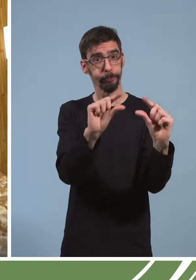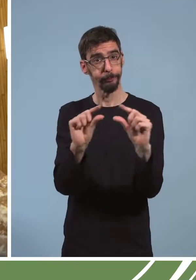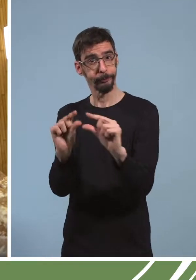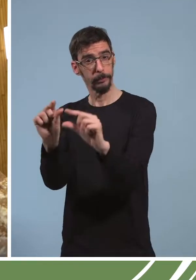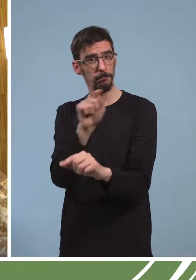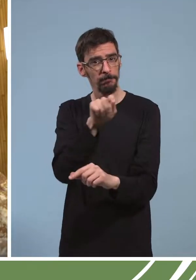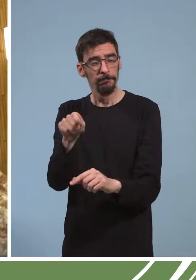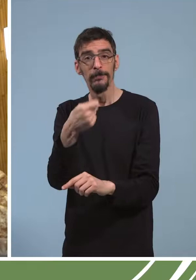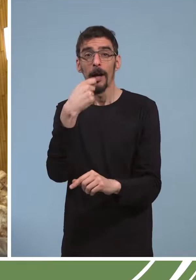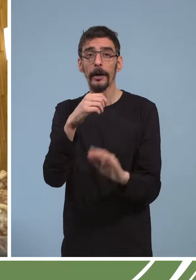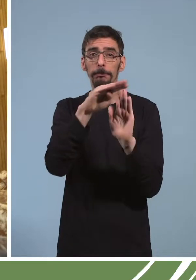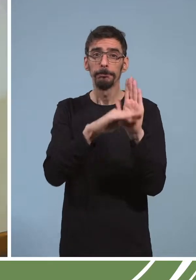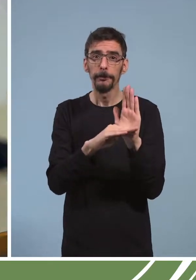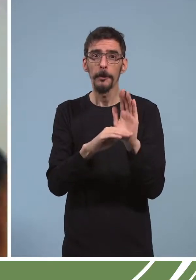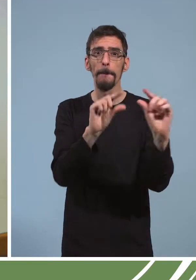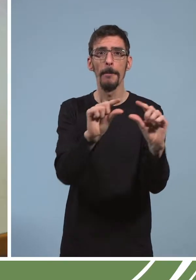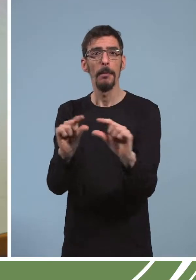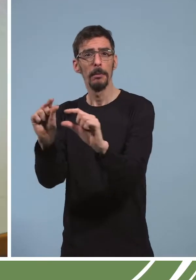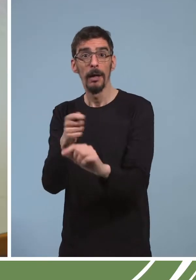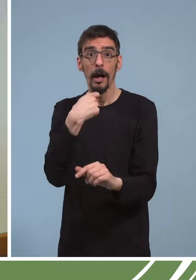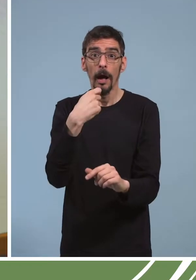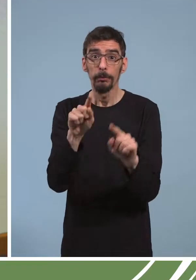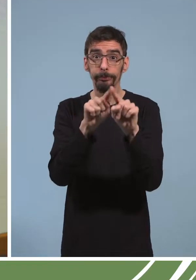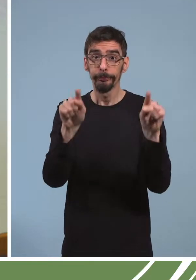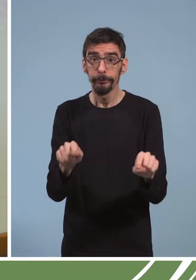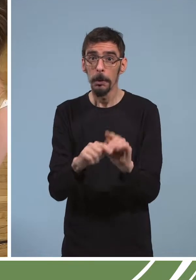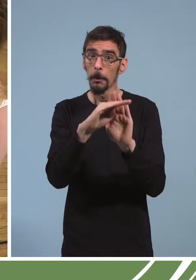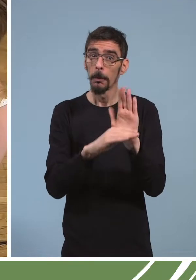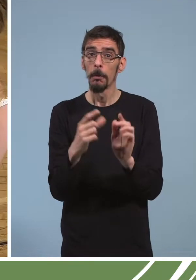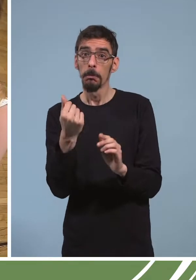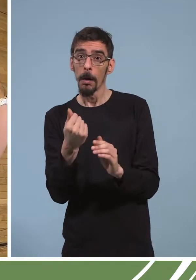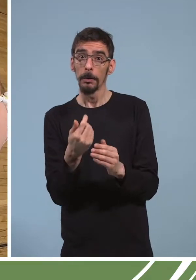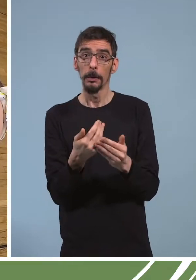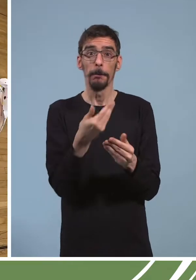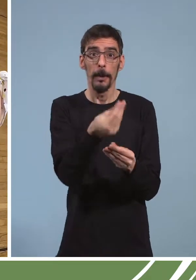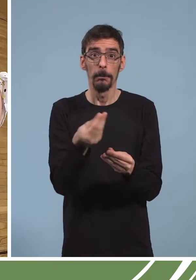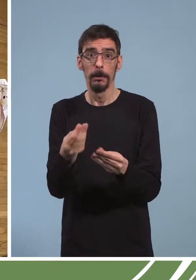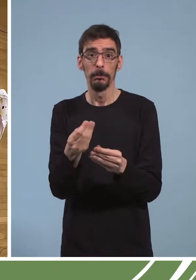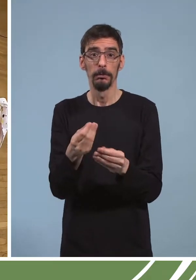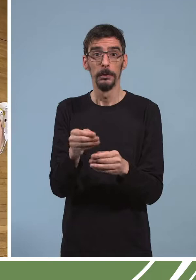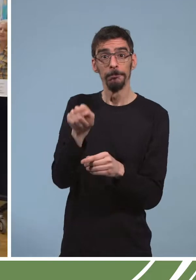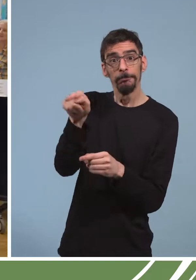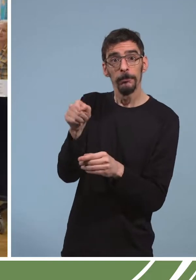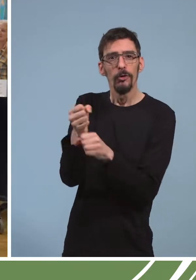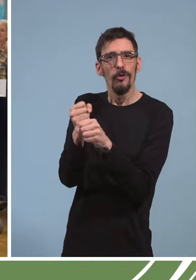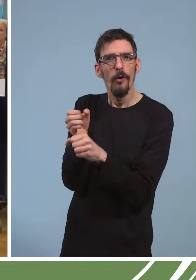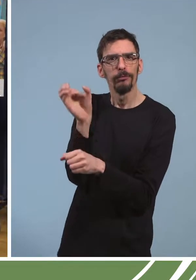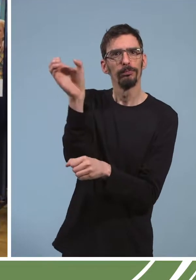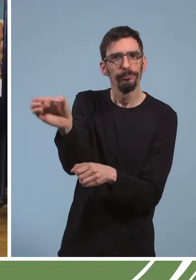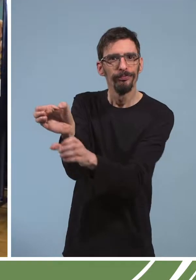Liste die Zutaten zusammen mit einem Preis in der Speisekarte auf. Stelle den Kaffee auf einen Tisch und die Tassen auf einen anderen.